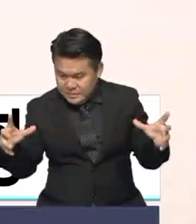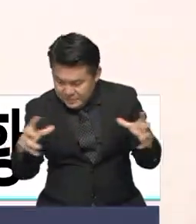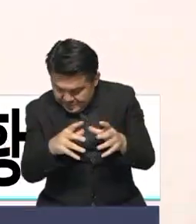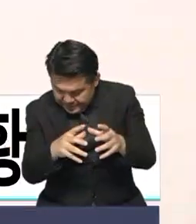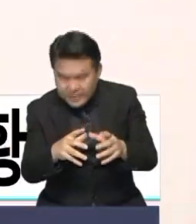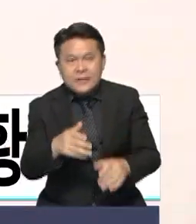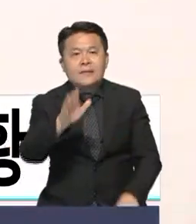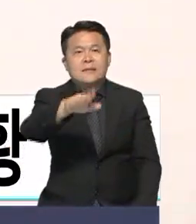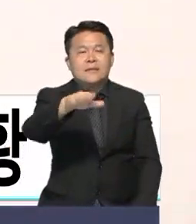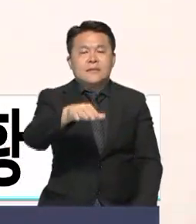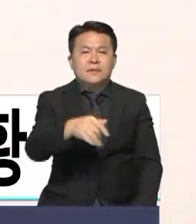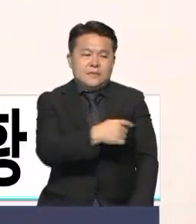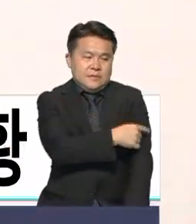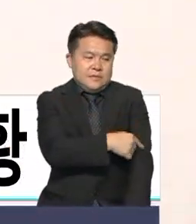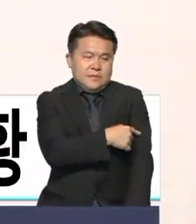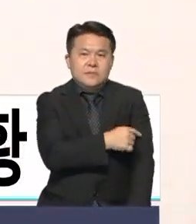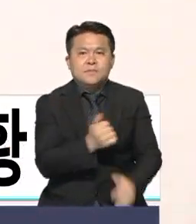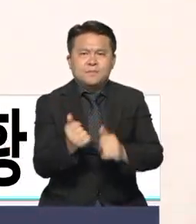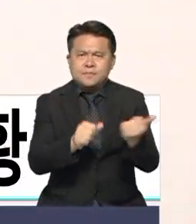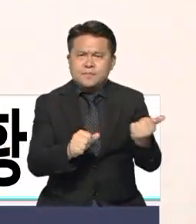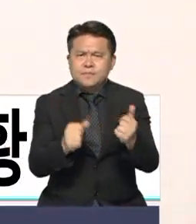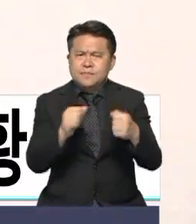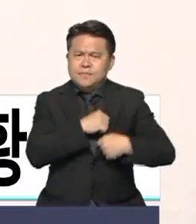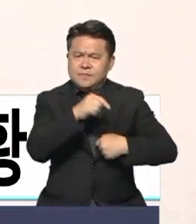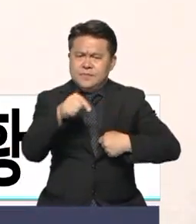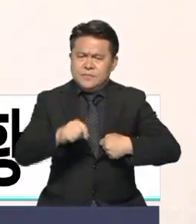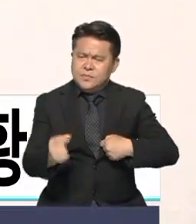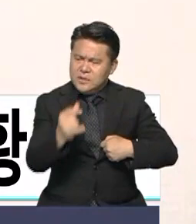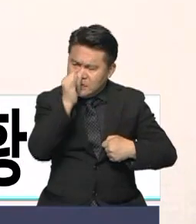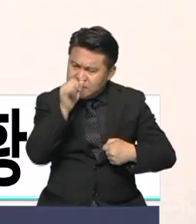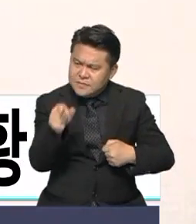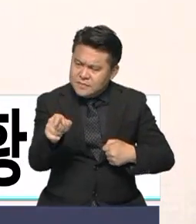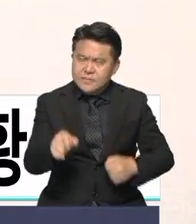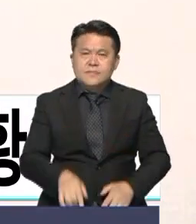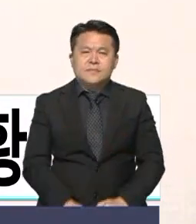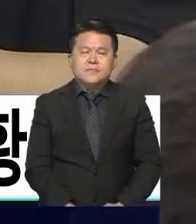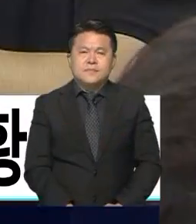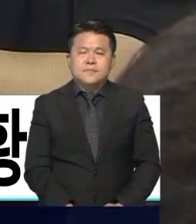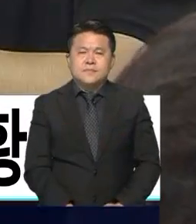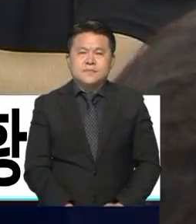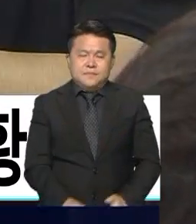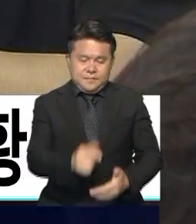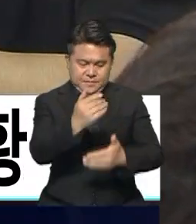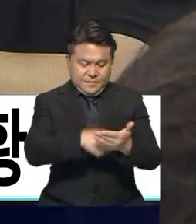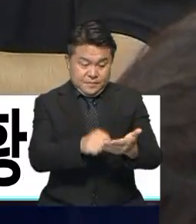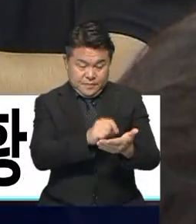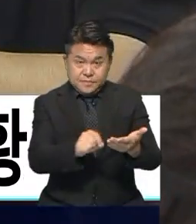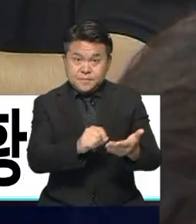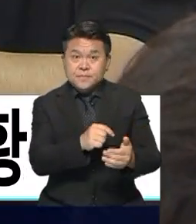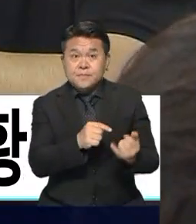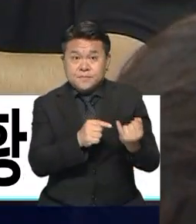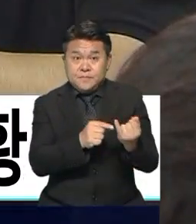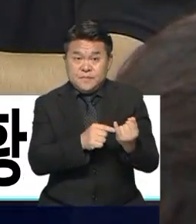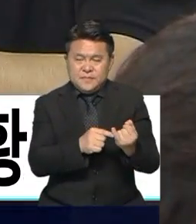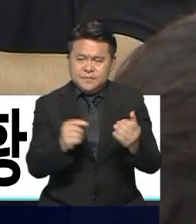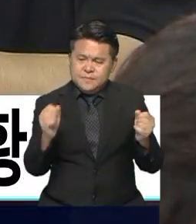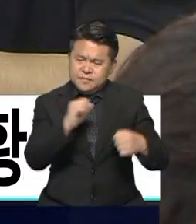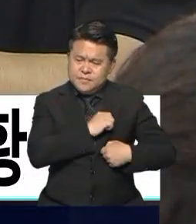여러 정황을 볼 때 강 하사의 사망에 부대 내 요인이 있다고 판단된다고 말했습니다. 유서에는 강 하사가 부대 내 부당한 일을